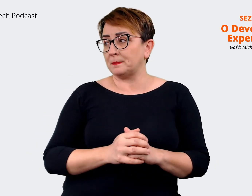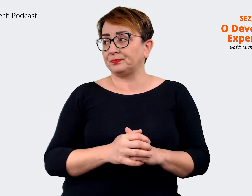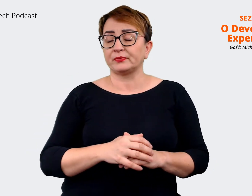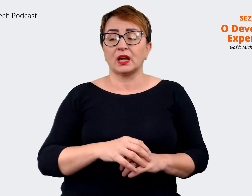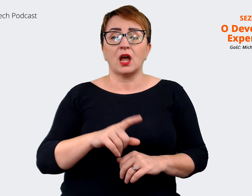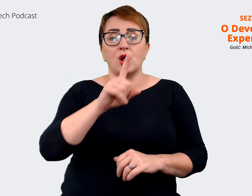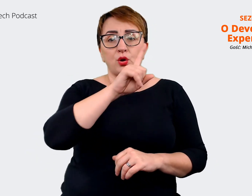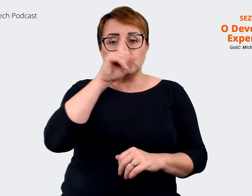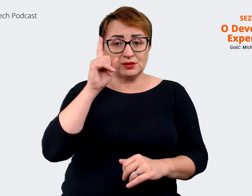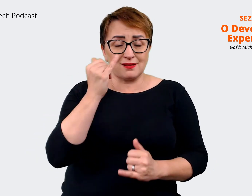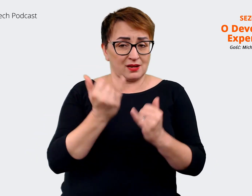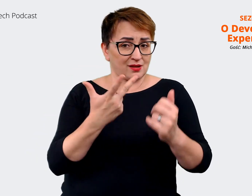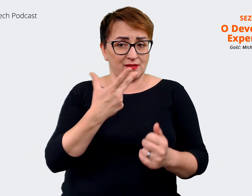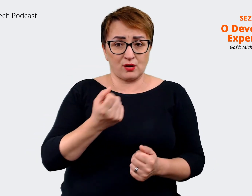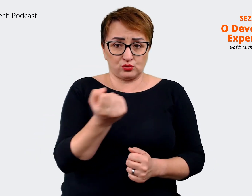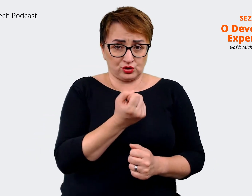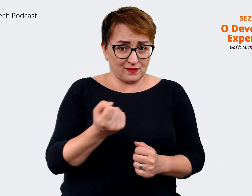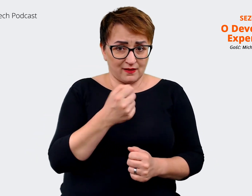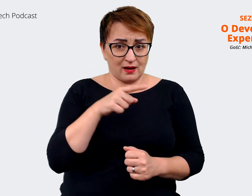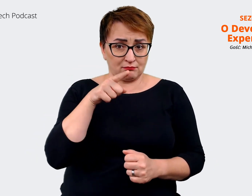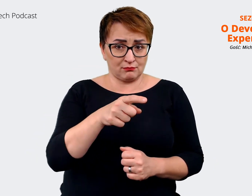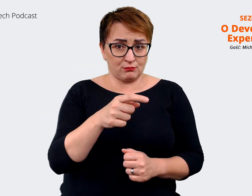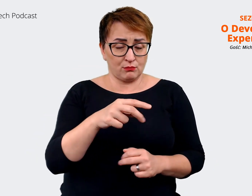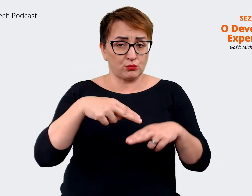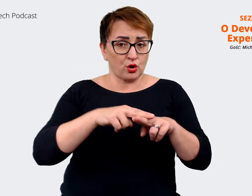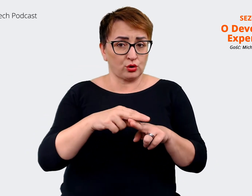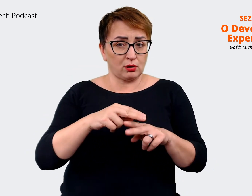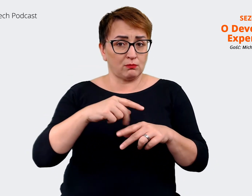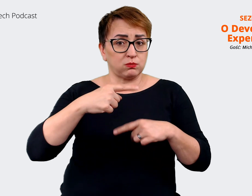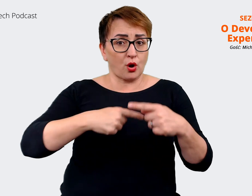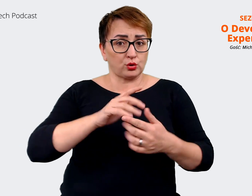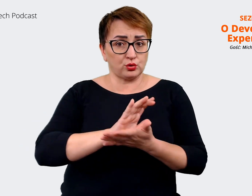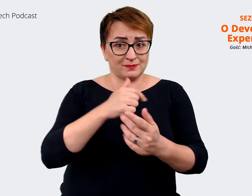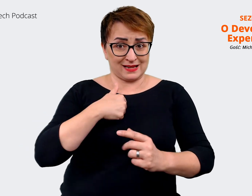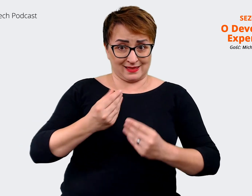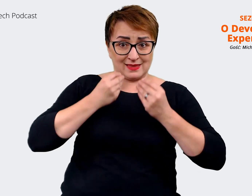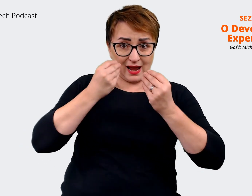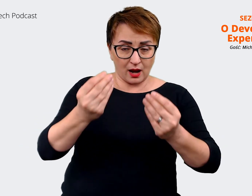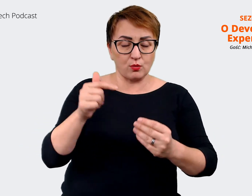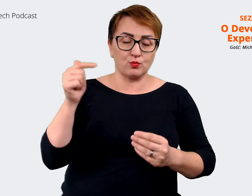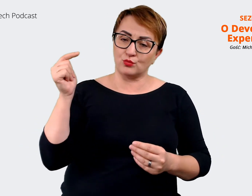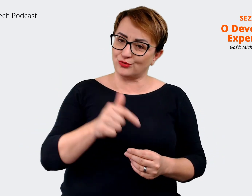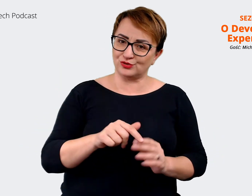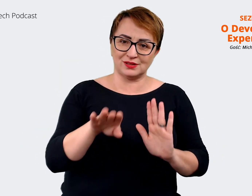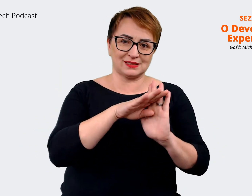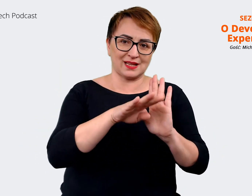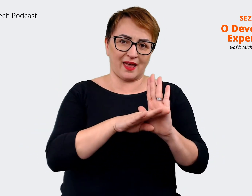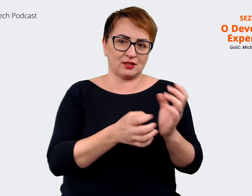ludzie nie używając tych produktów muszą i tak podążać pewnymi standardami i muszą tak jakby